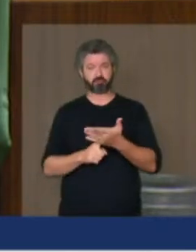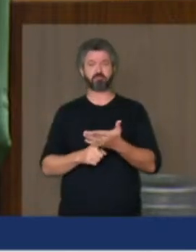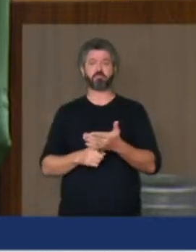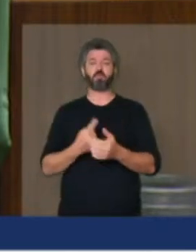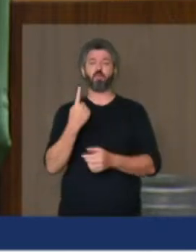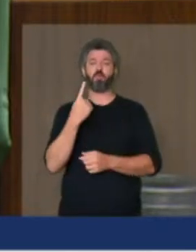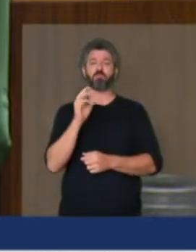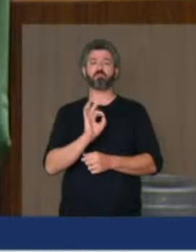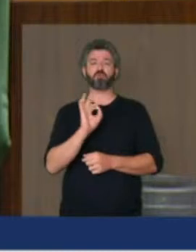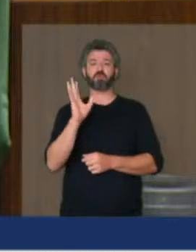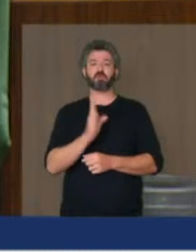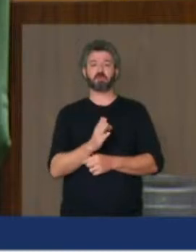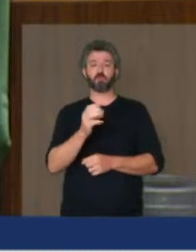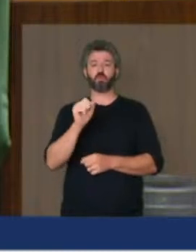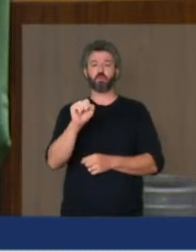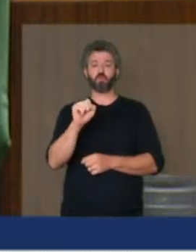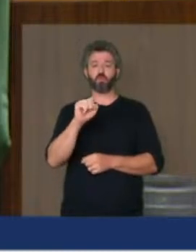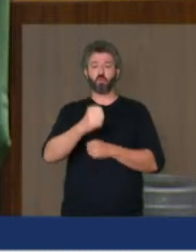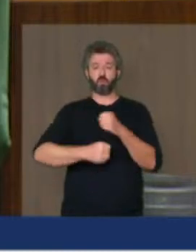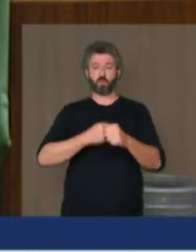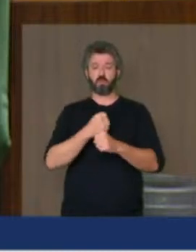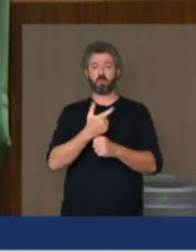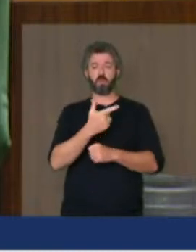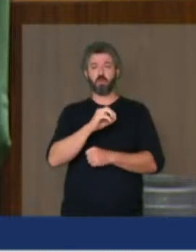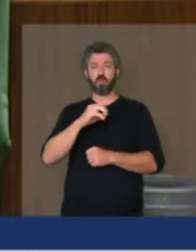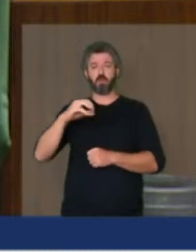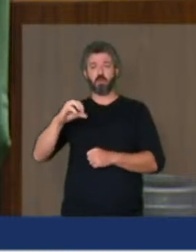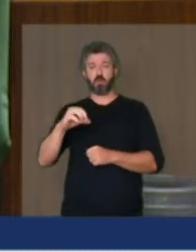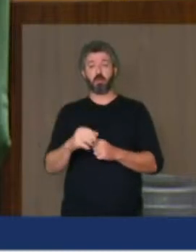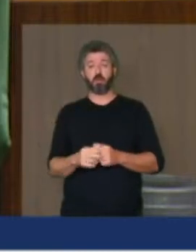LIO, QUE FOI O AUTOR DA PROPOSIÇÃO, TEVE O APOIO COM O GOVERNO É ÉPOCA DO